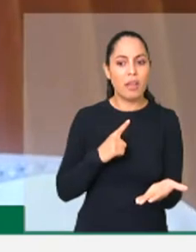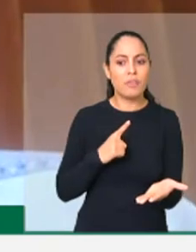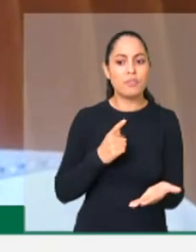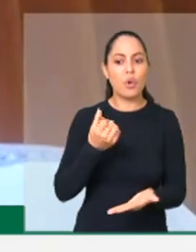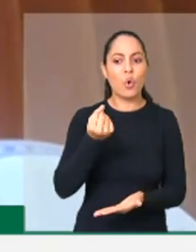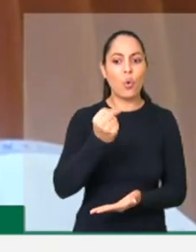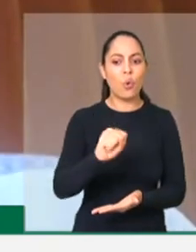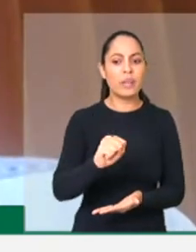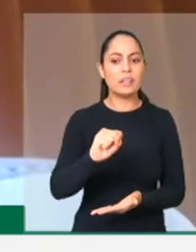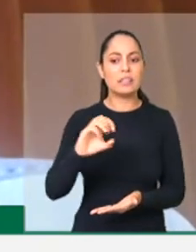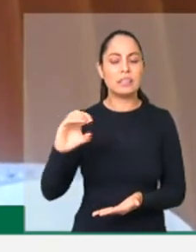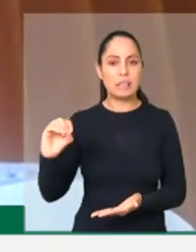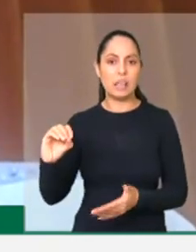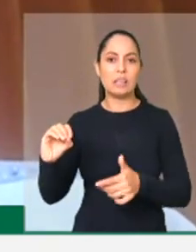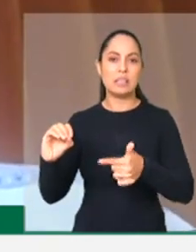APLICADOS É É POCA, QUE FORAM CONCEDIDOS ESSES